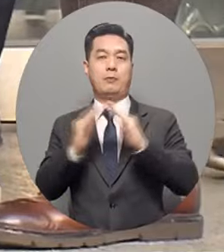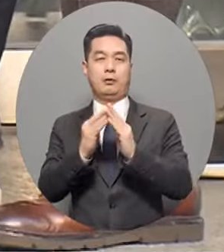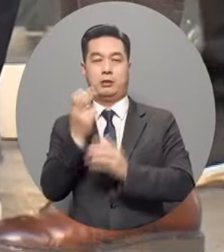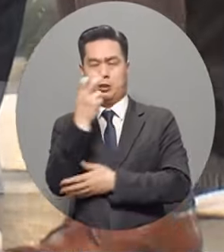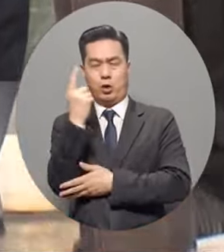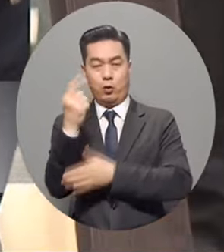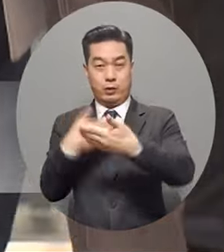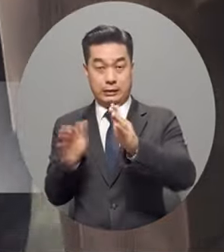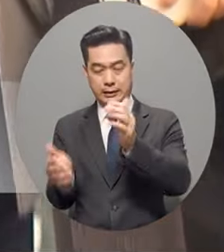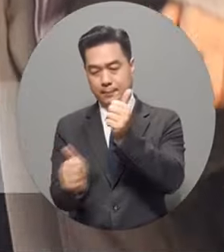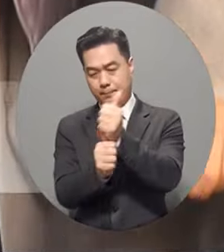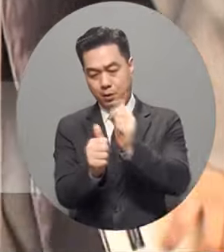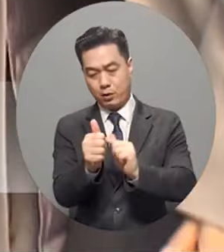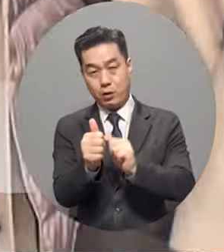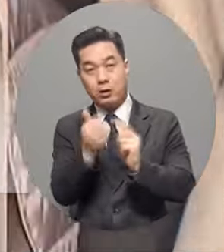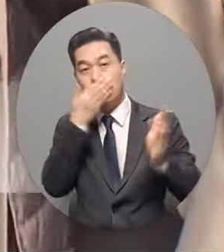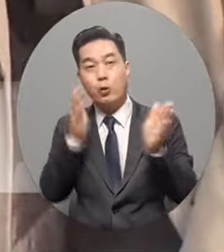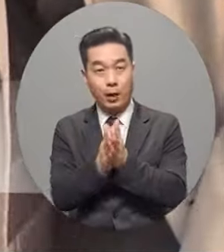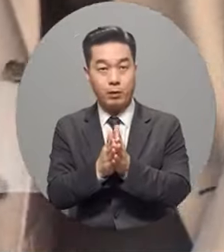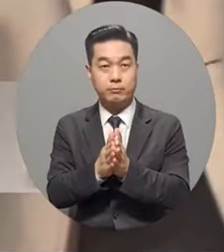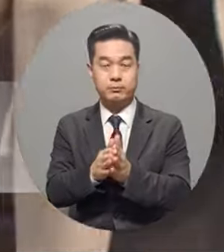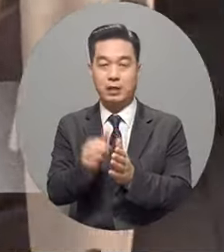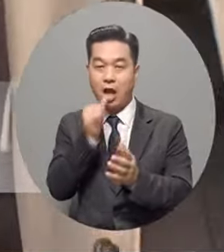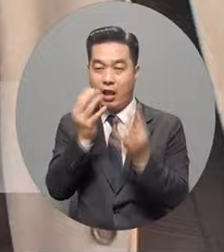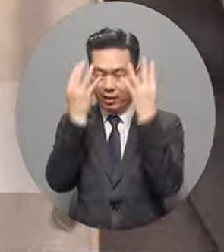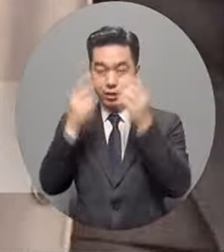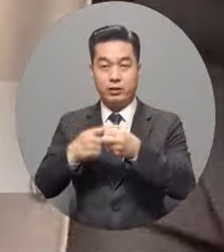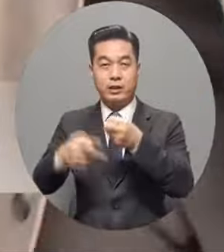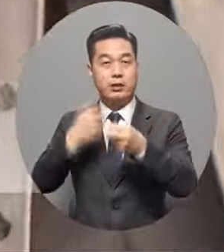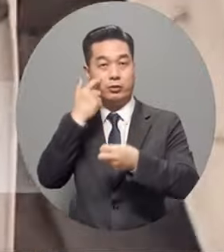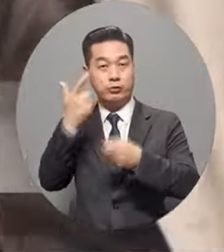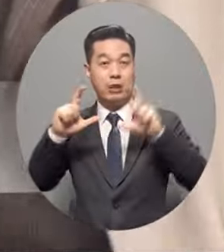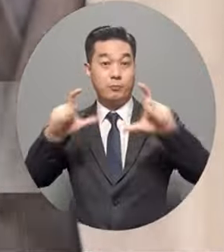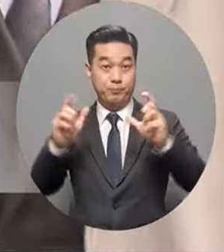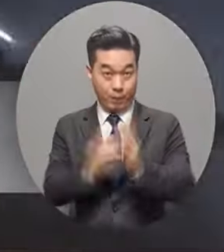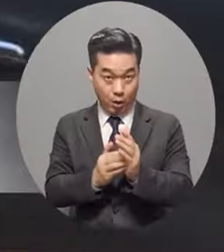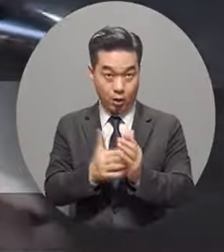법원은 경호실장 역할을 한 공범 이 모 씨에게는 징역 1년 6개월을 선고했고